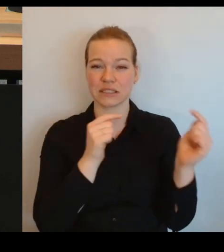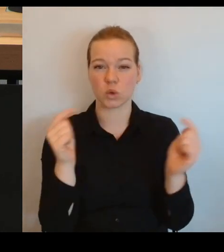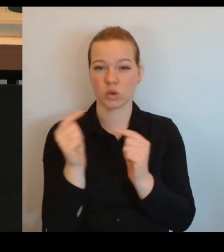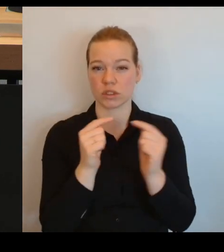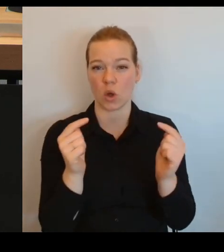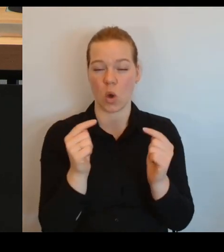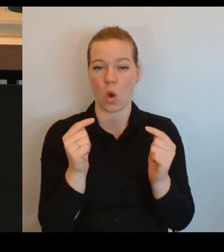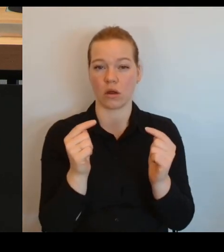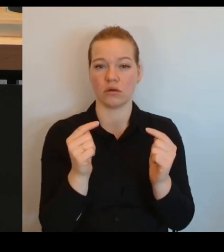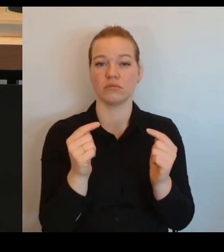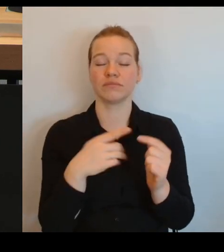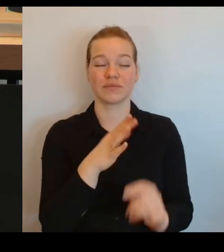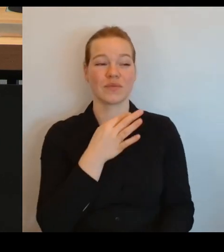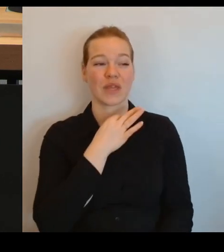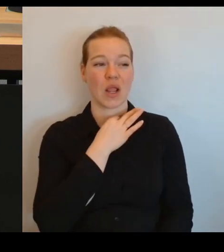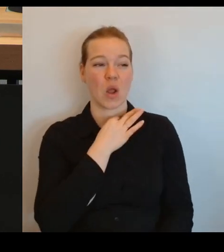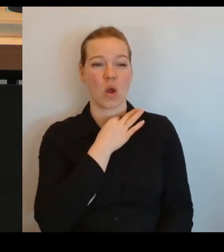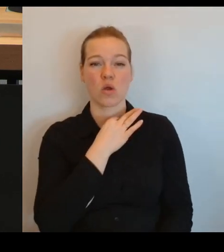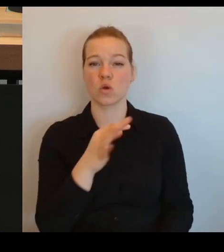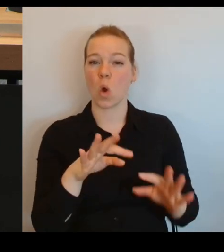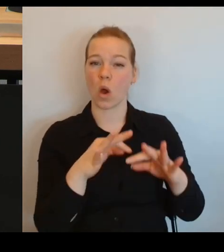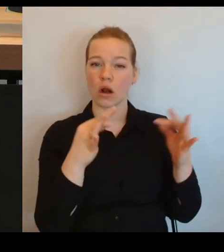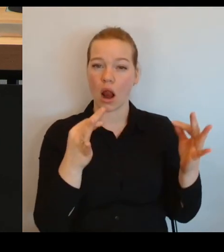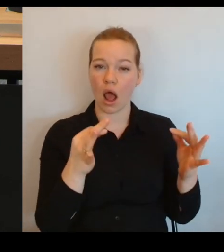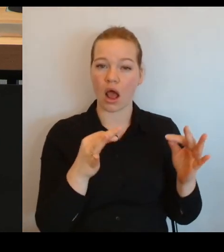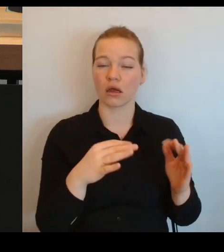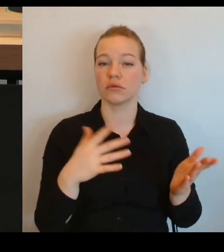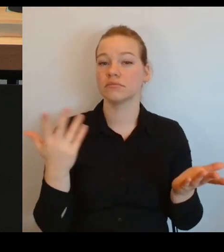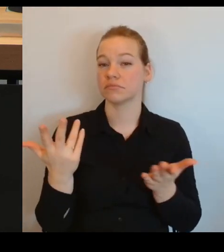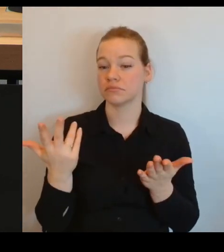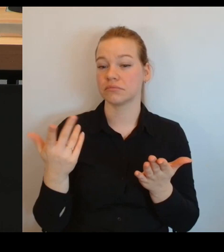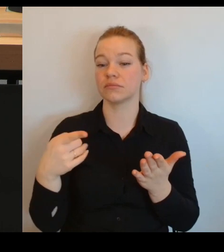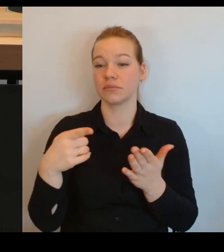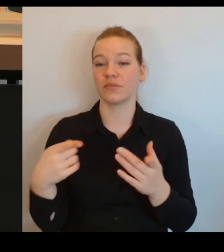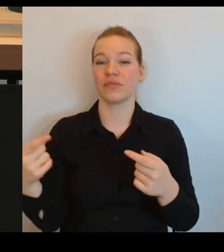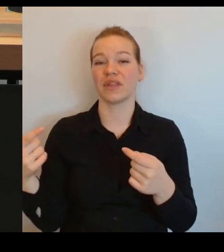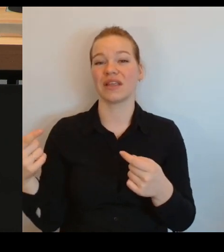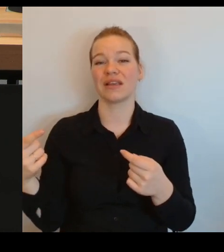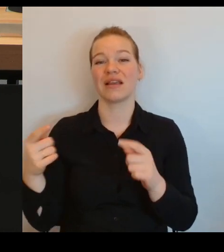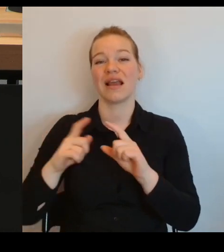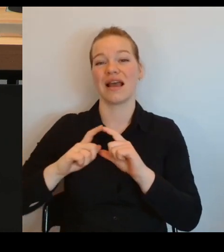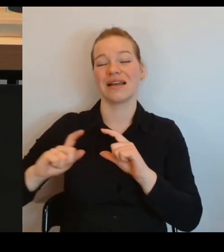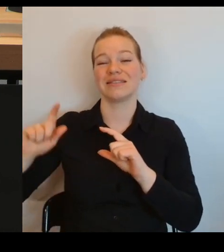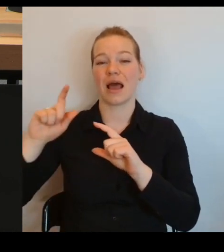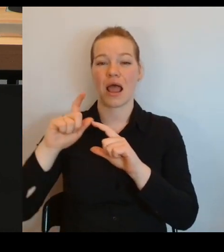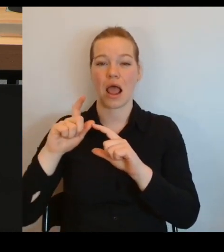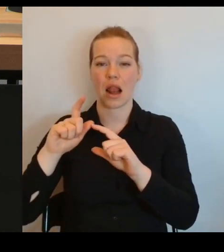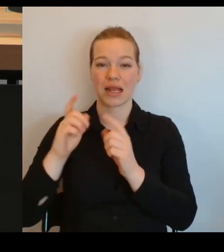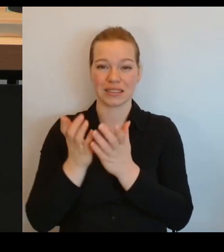All diese Instrumente könnte der Senat sofort nutzen und dem Abgeordnetenhaus seinen Nachtragshaushalt mit einem konkreten Plan für zusätzliche